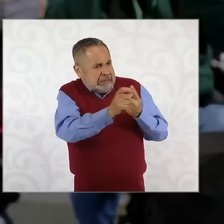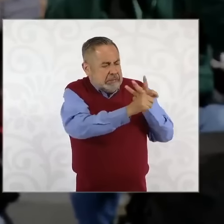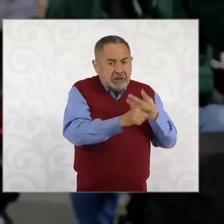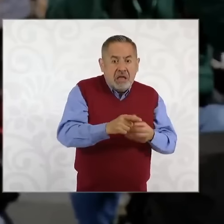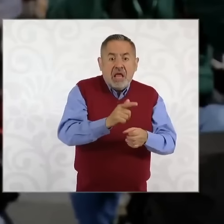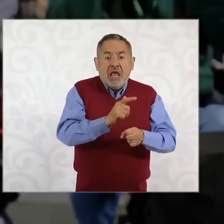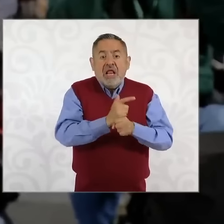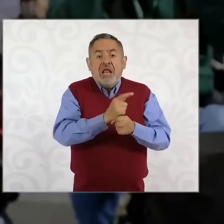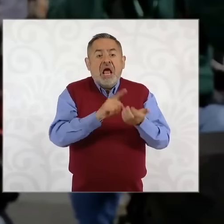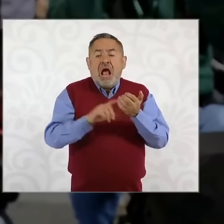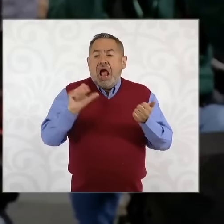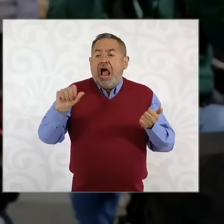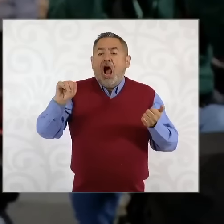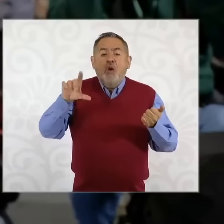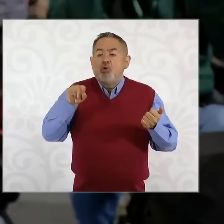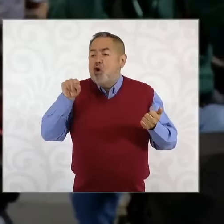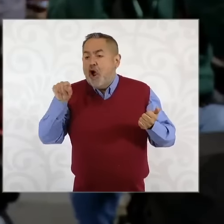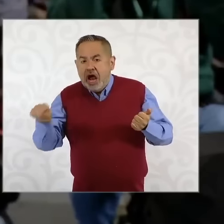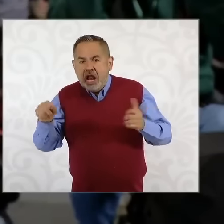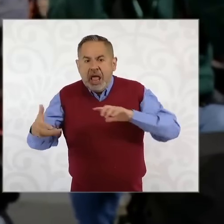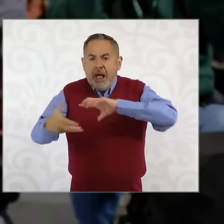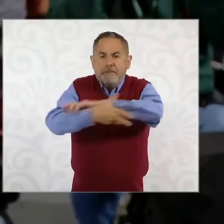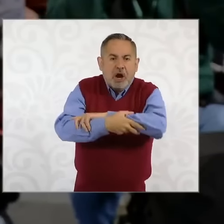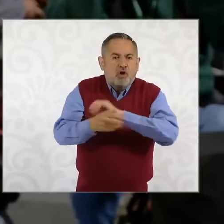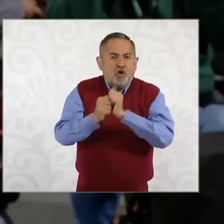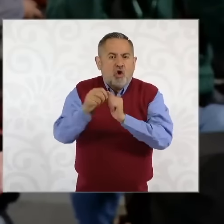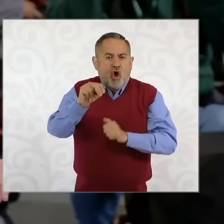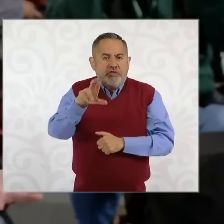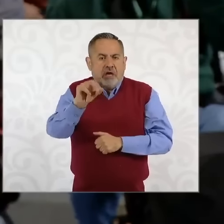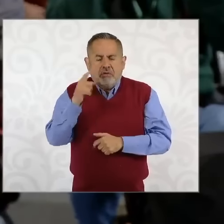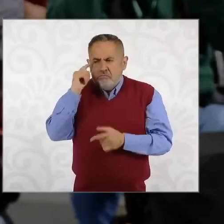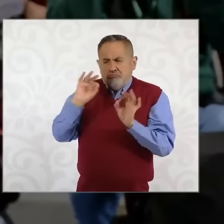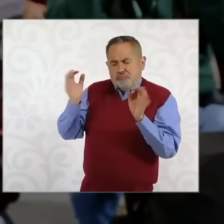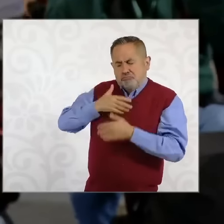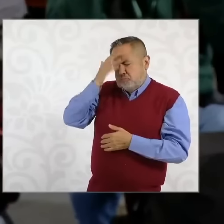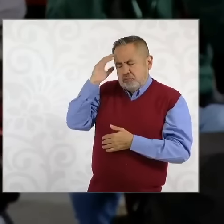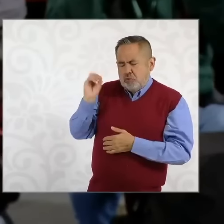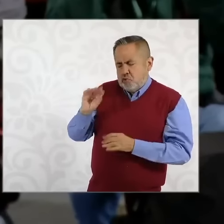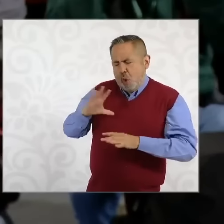el presidente Andrés Manuel López Obrador tuviera pactos con los narcos y de eso continúa asegurando